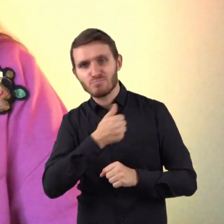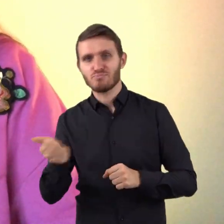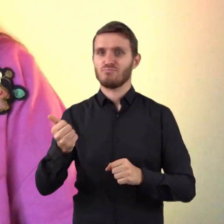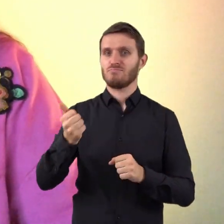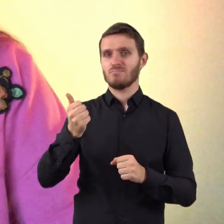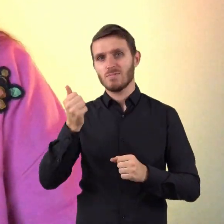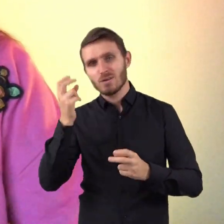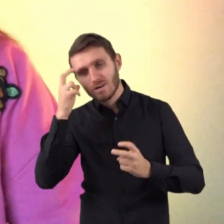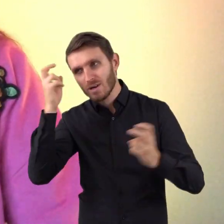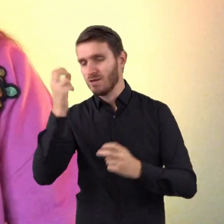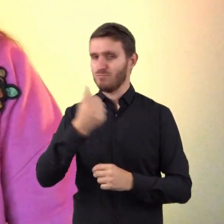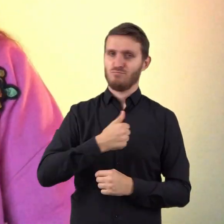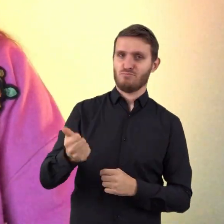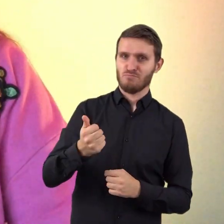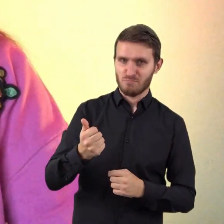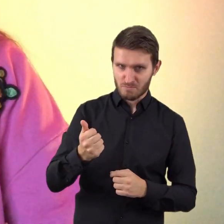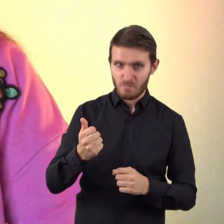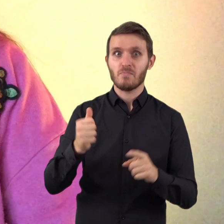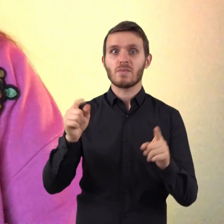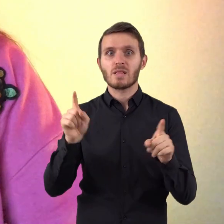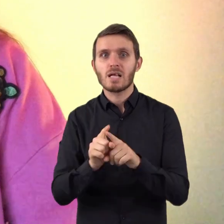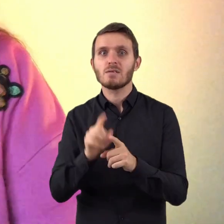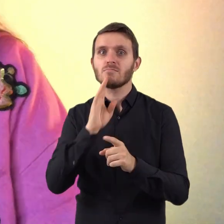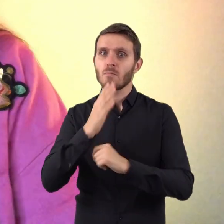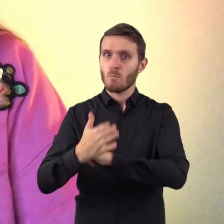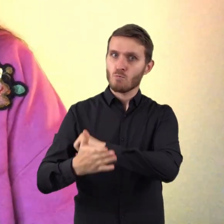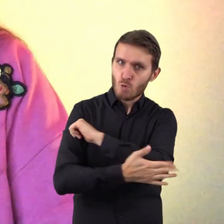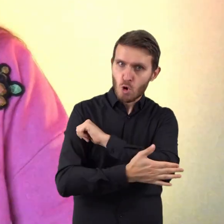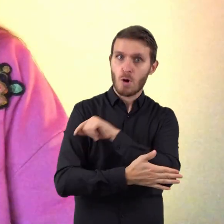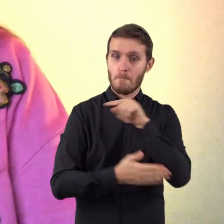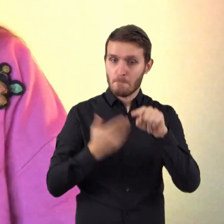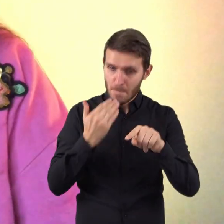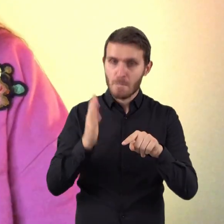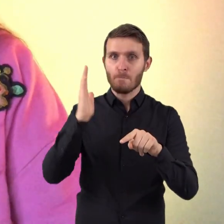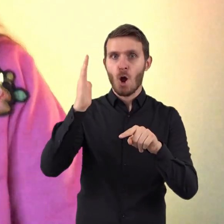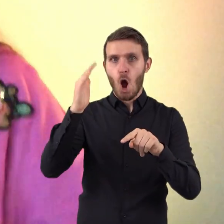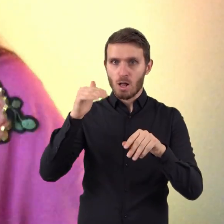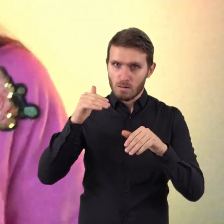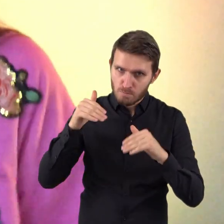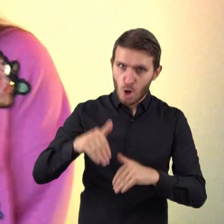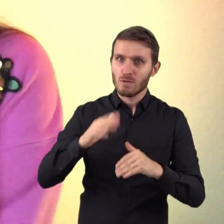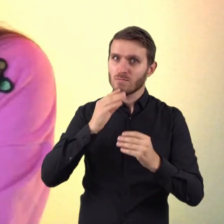są pożywką do bardzo ciekawych rozwiązań estetycznych.